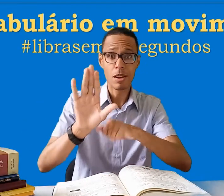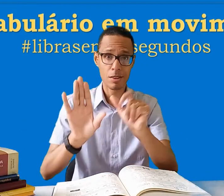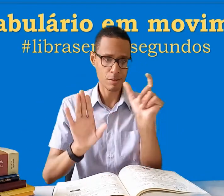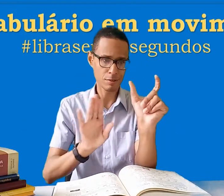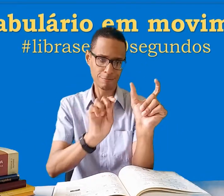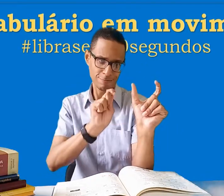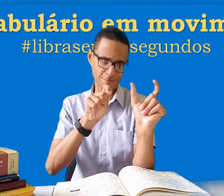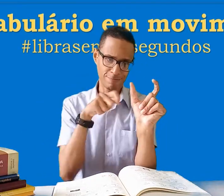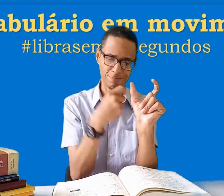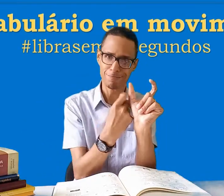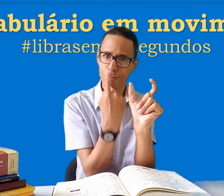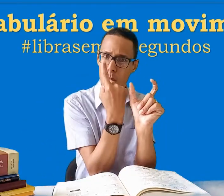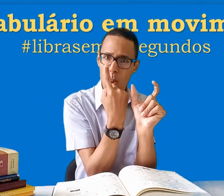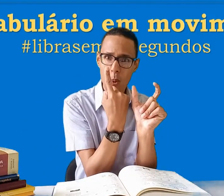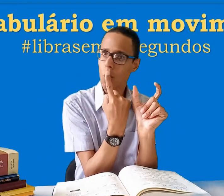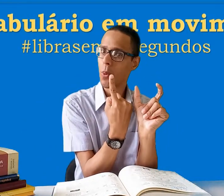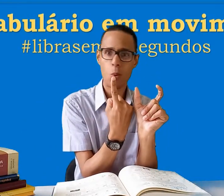Não será apenas um sinal específico (engessado) e sem contexto.